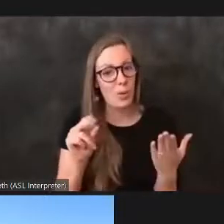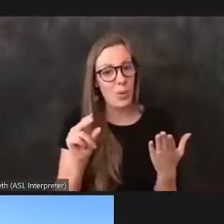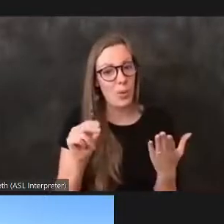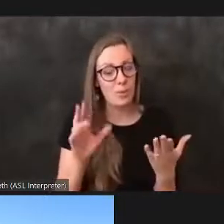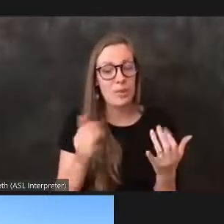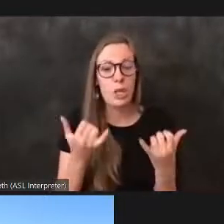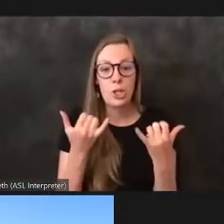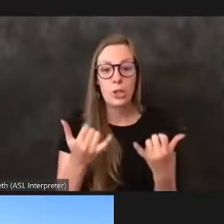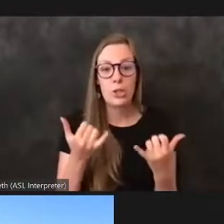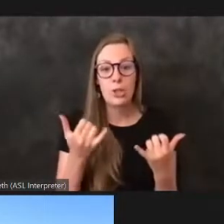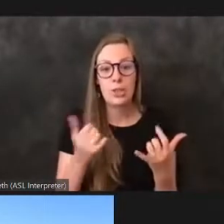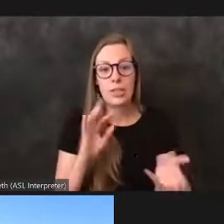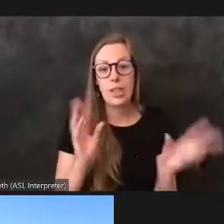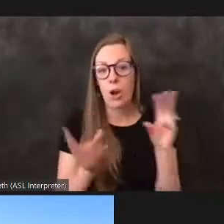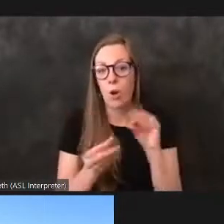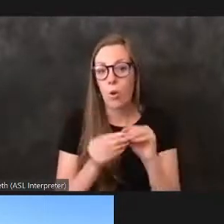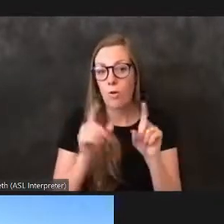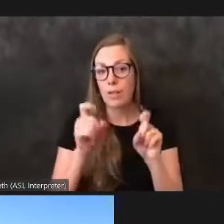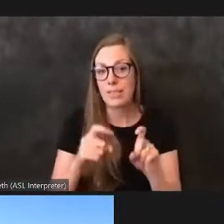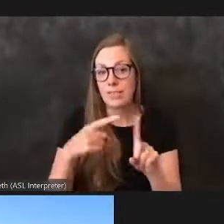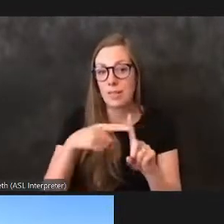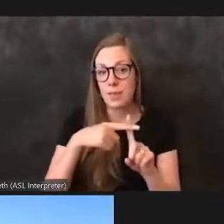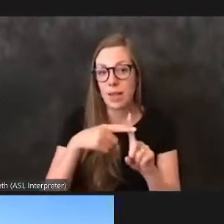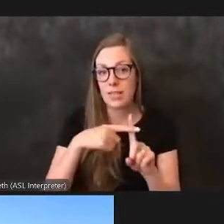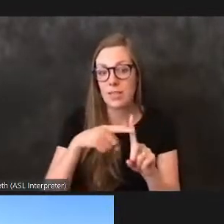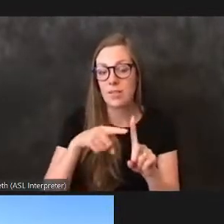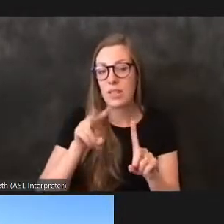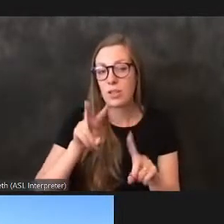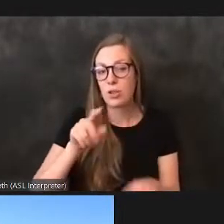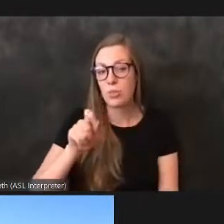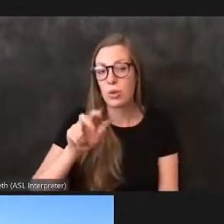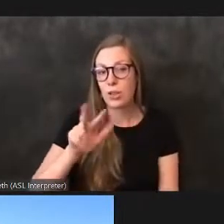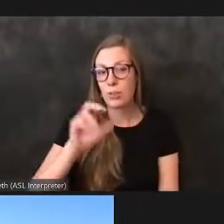su resurgimiento de los casos de condicional. Actualmente lo está positividad general en